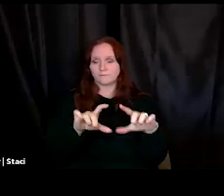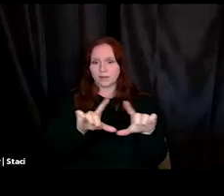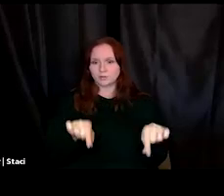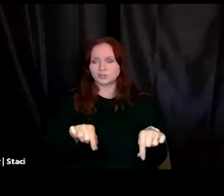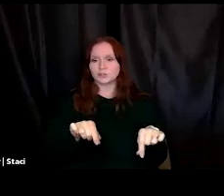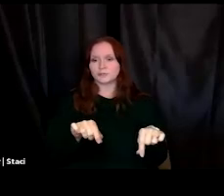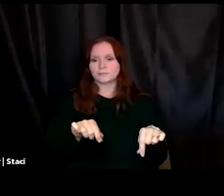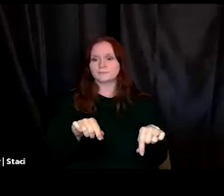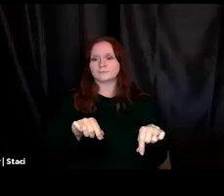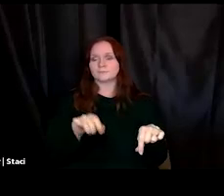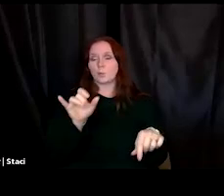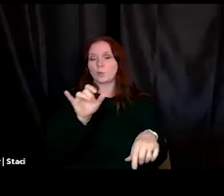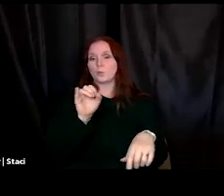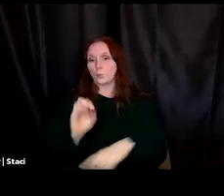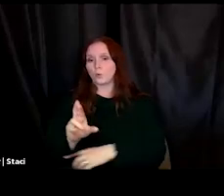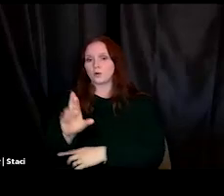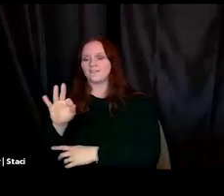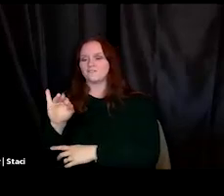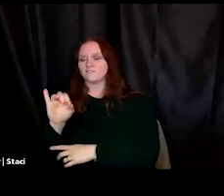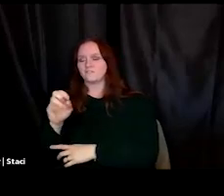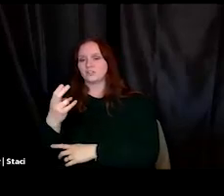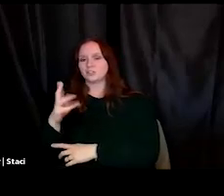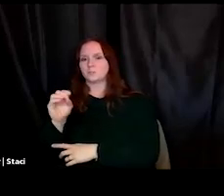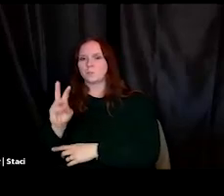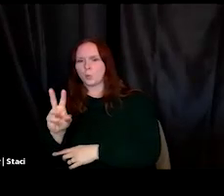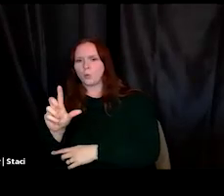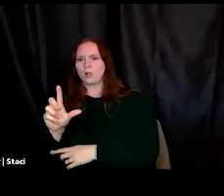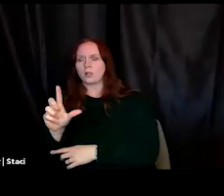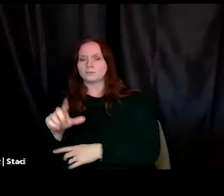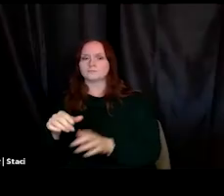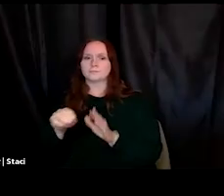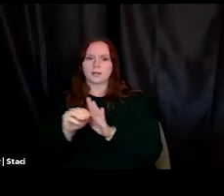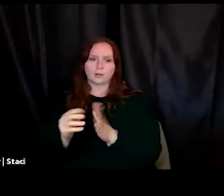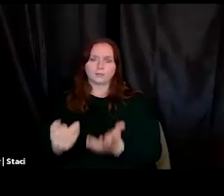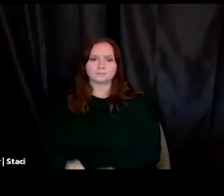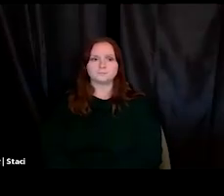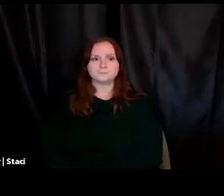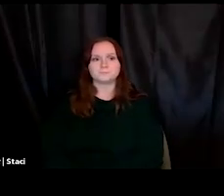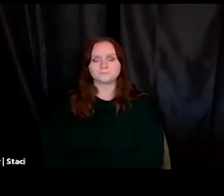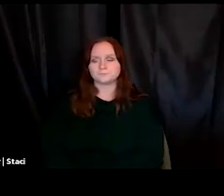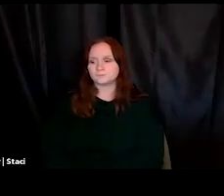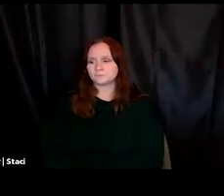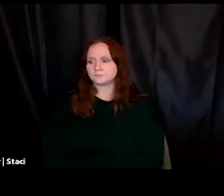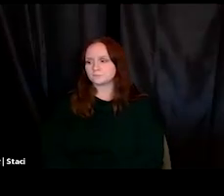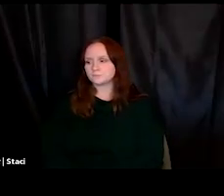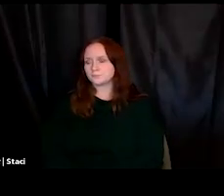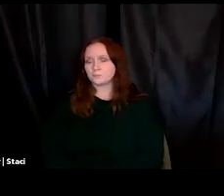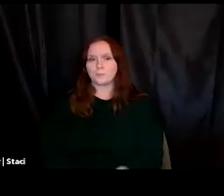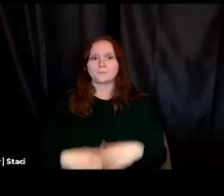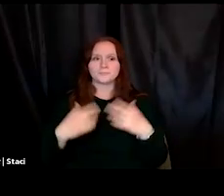si pueden crear e ingresar a su cuenta. Además de obtener tarjetas de Seguro Social de reemplazo,